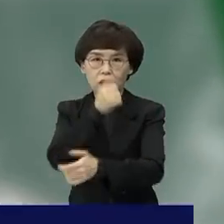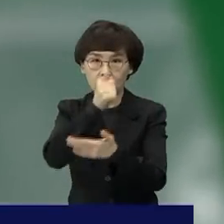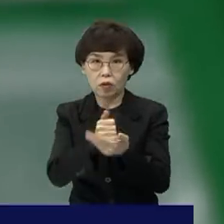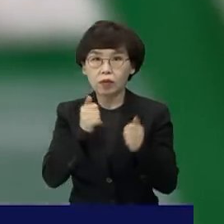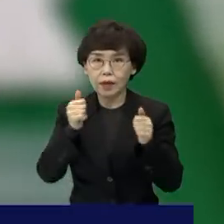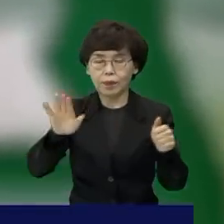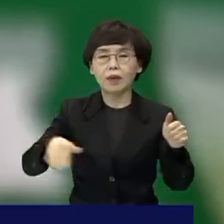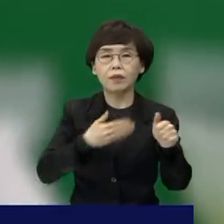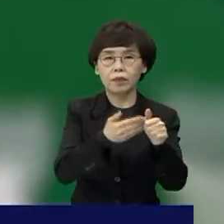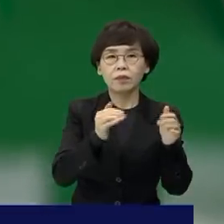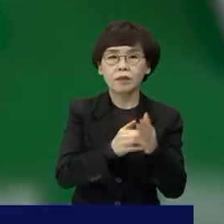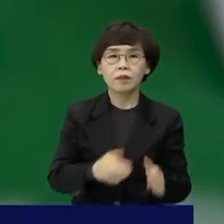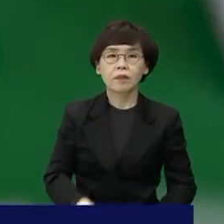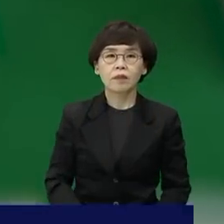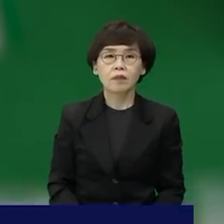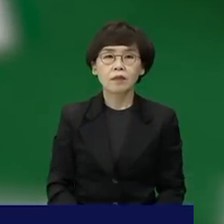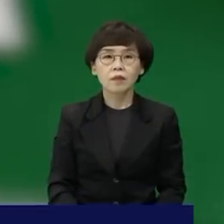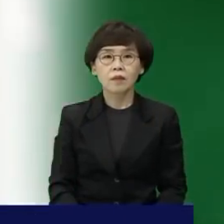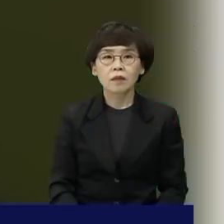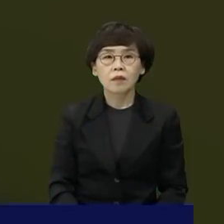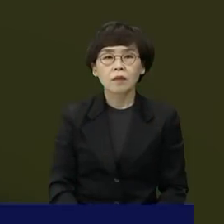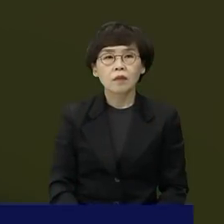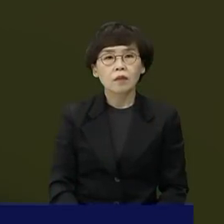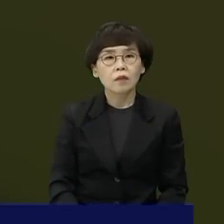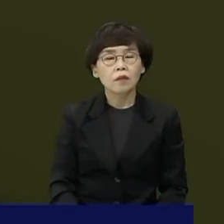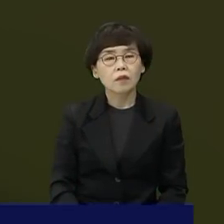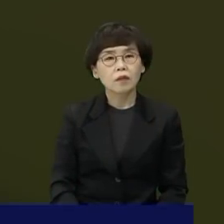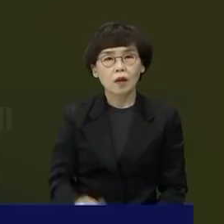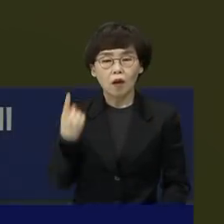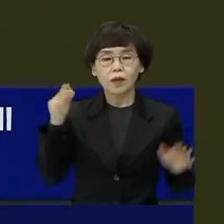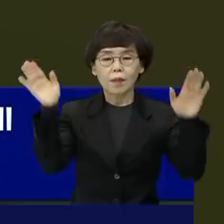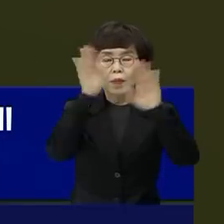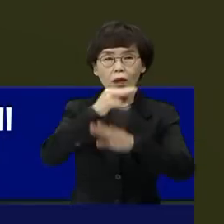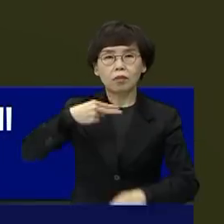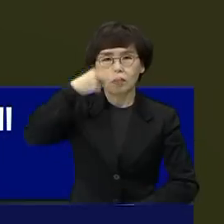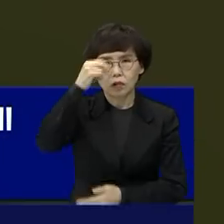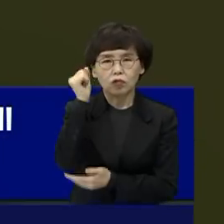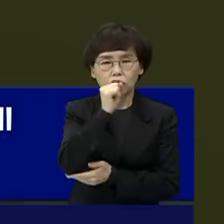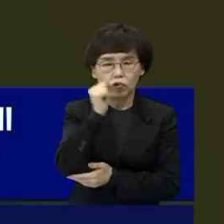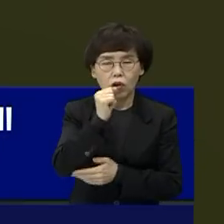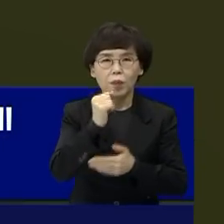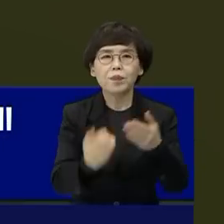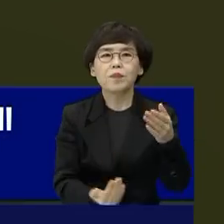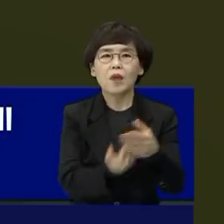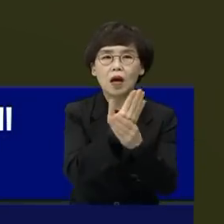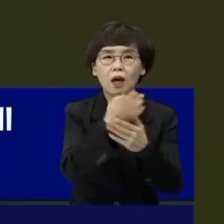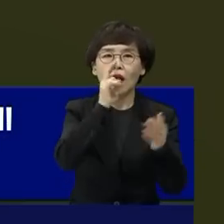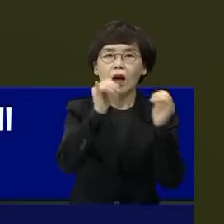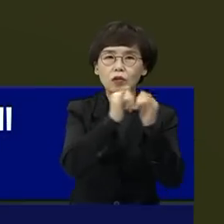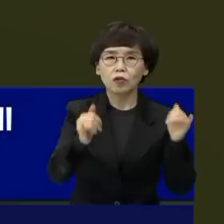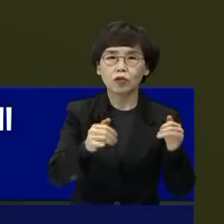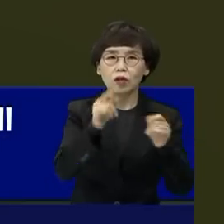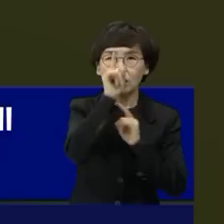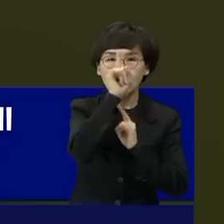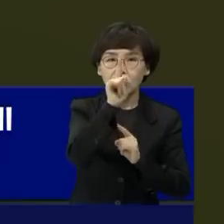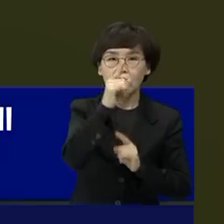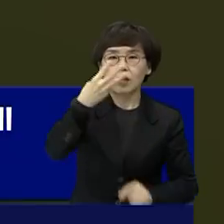넘겨졌습니다. 어젯밤 음주운전 사고를 낸 가수 겸 배우 이루 씨가 오늘 SNS를 통해 변명의 여지가